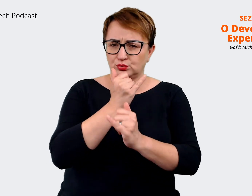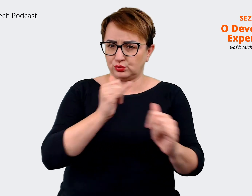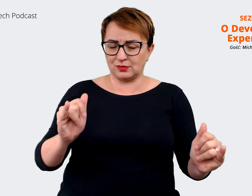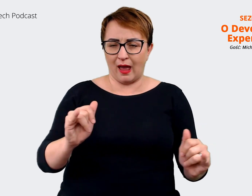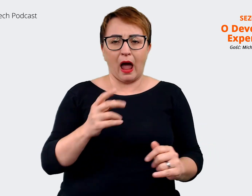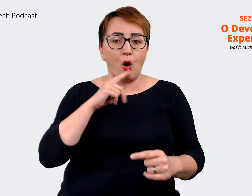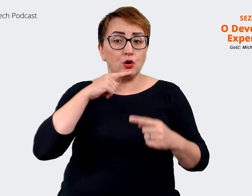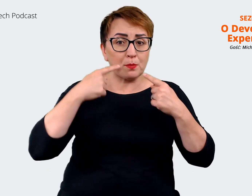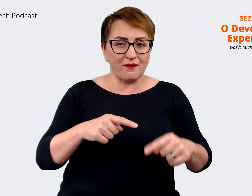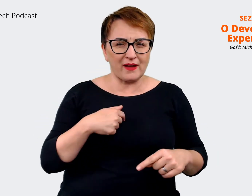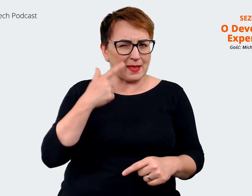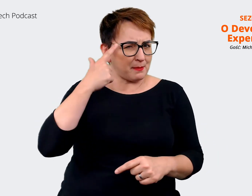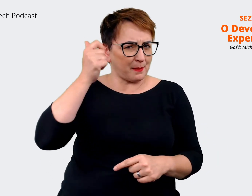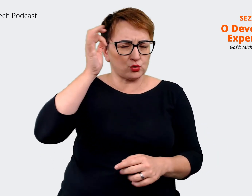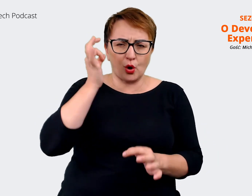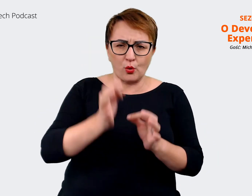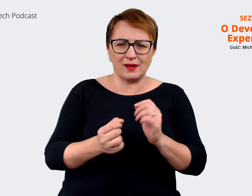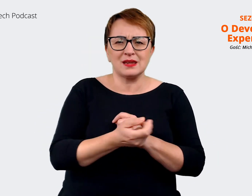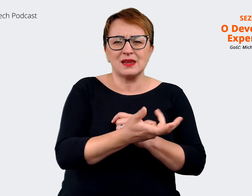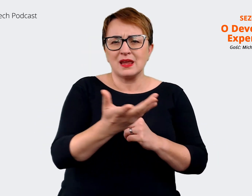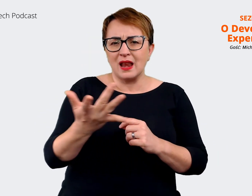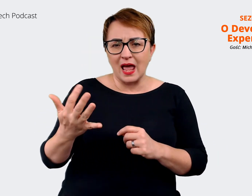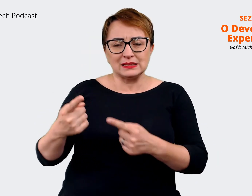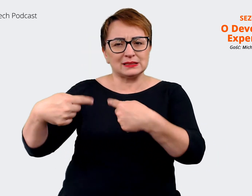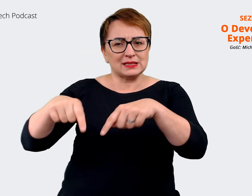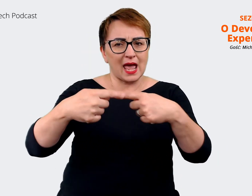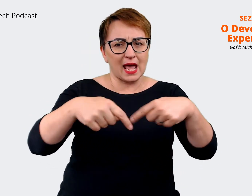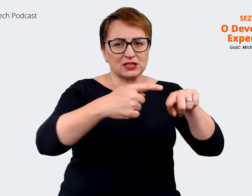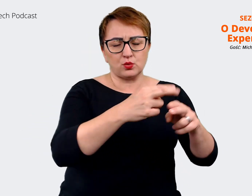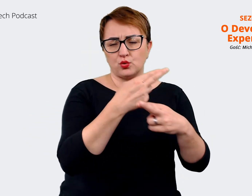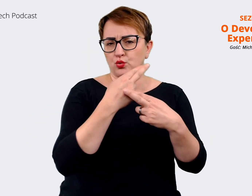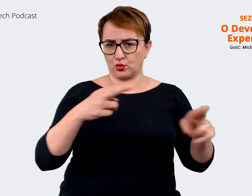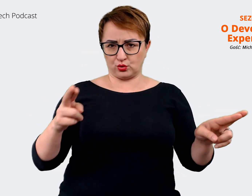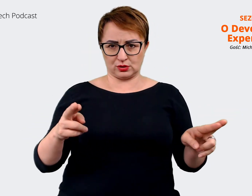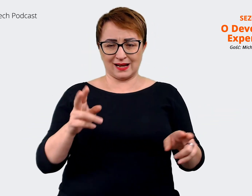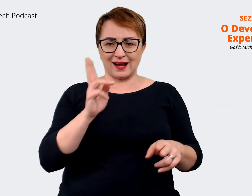nie pamiętam teraz dokładnie ile, ale rząd zespołów różnych. Za każdy taki